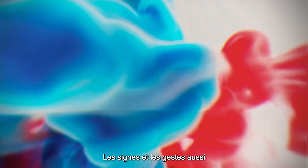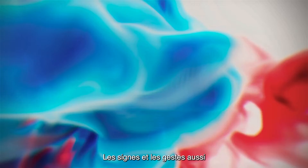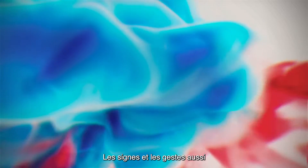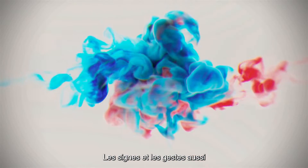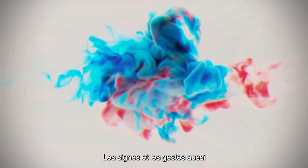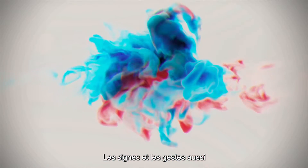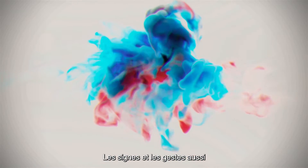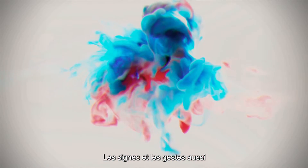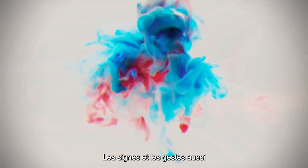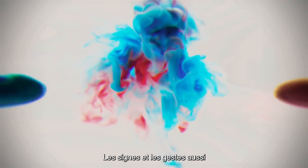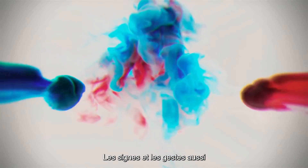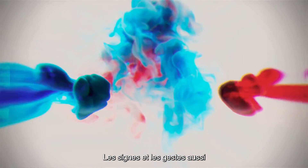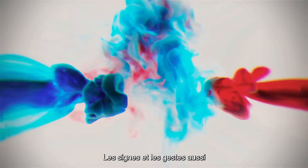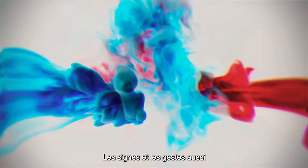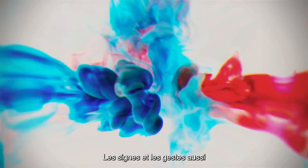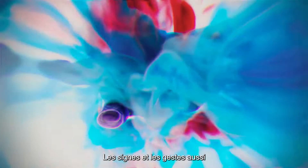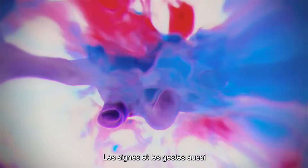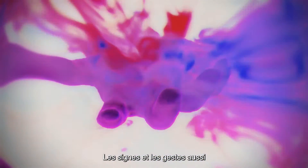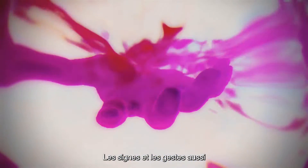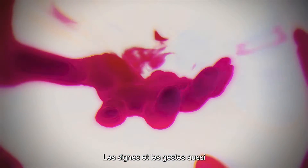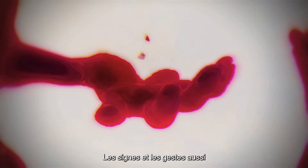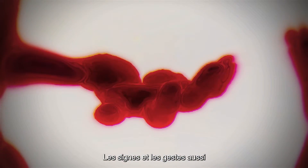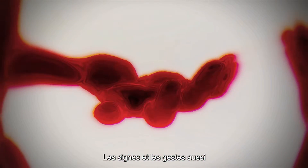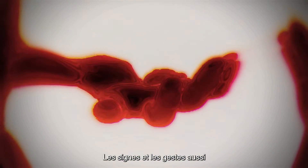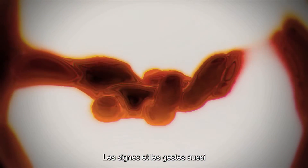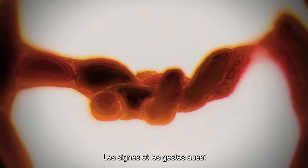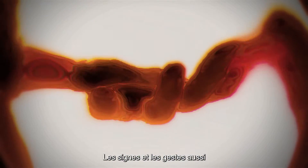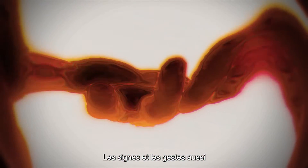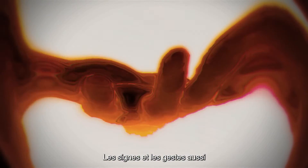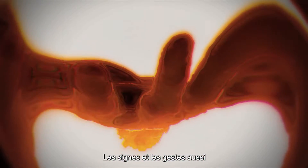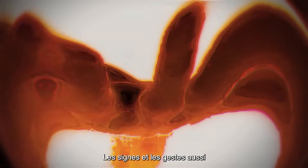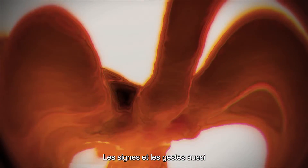Les signes et les gestes aussi